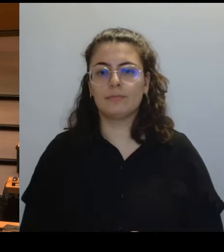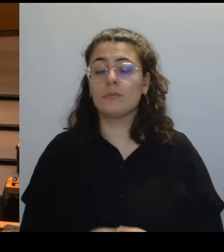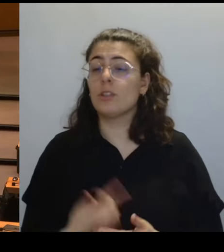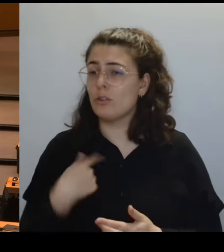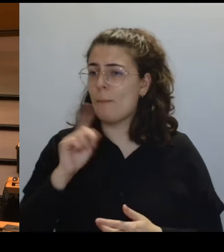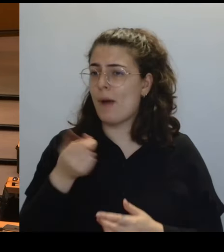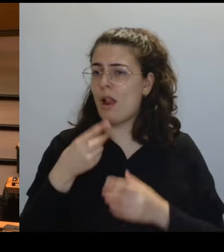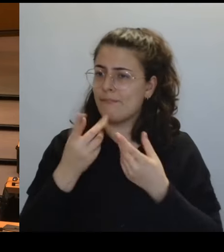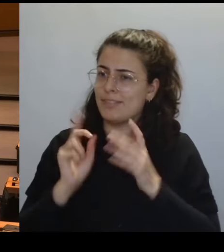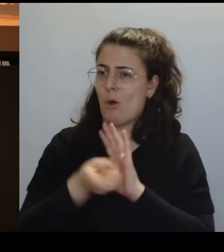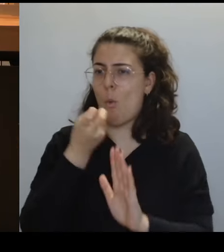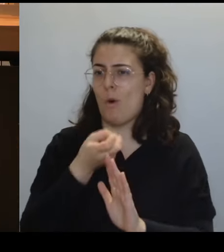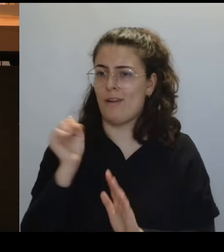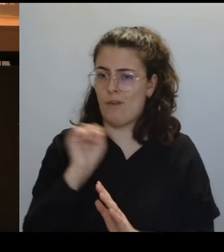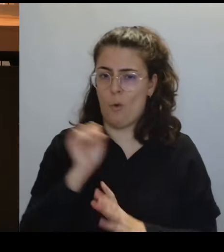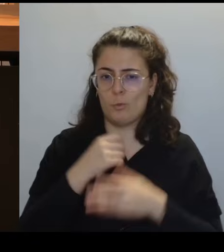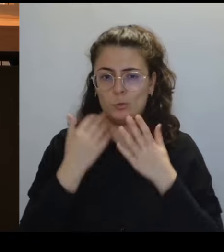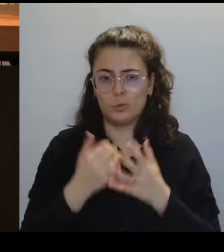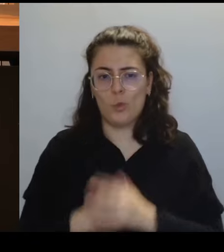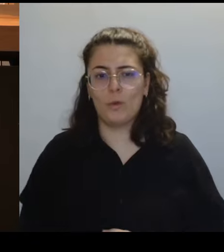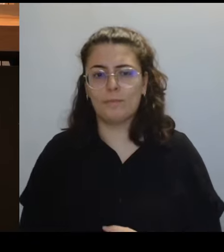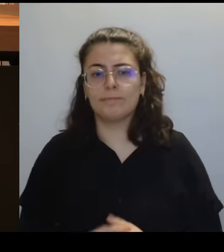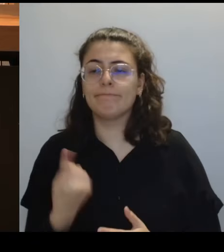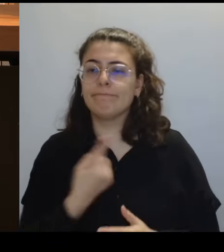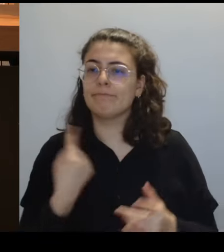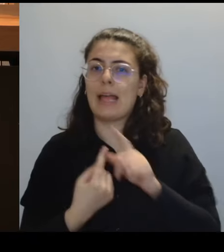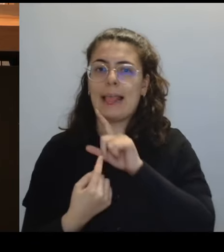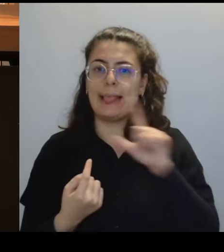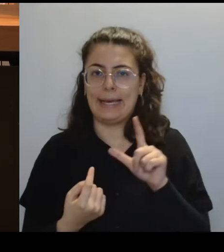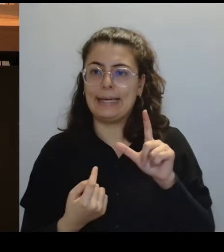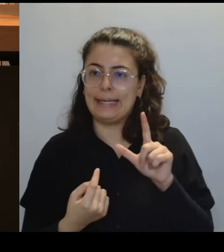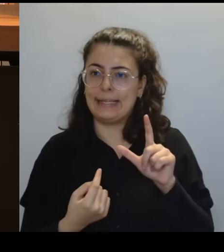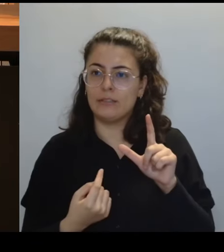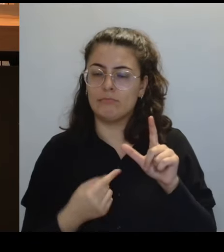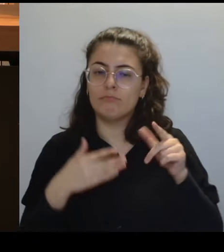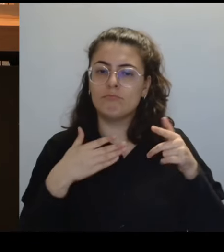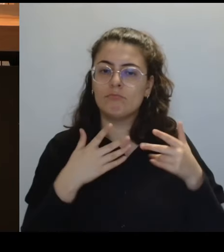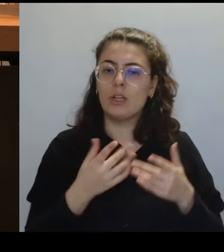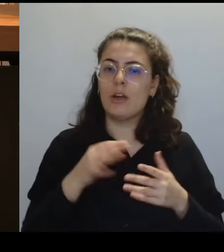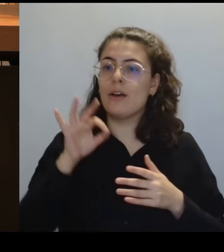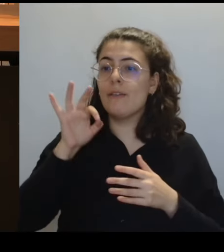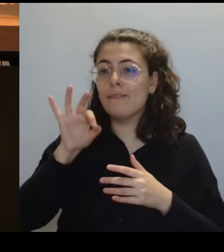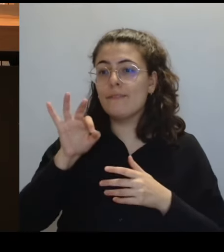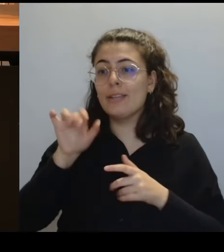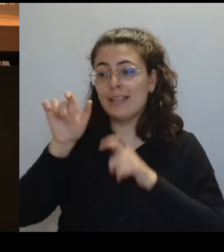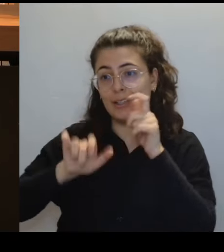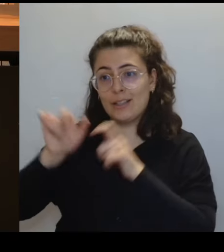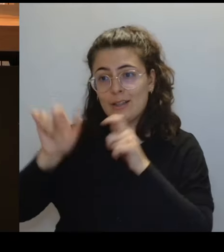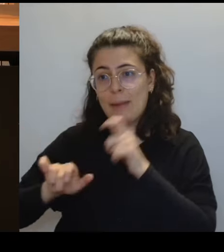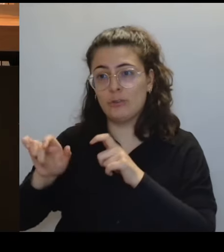Wir Linke machen ja Politik für die Menschen, die wenig Geld haben. Und es ist vielleicht den Rechten in dieser in diesem